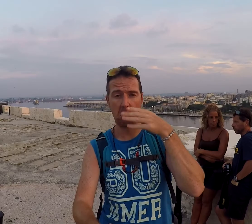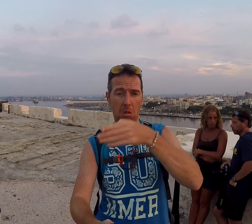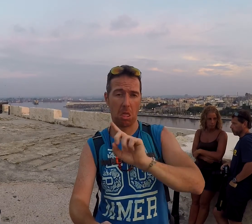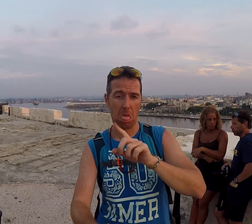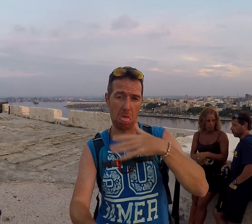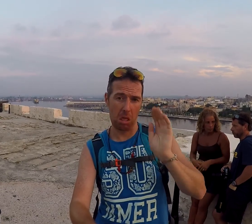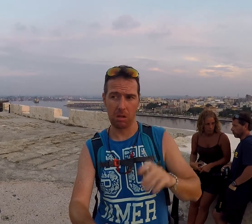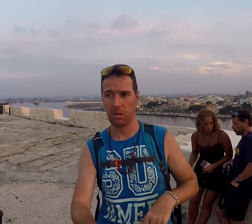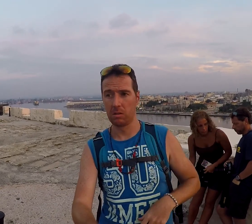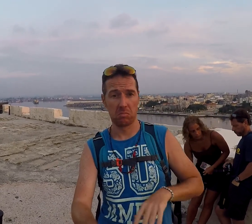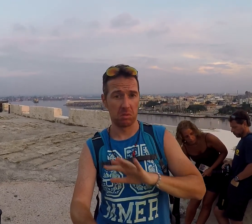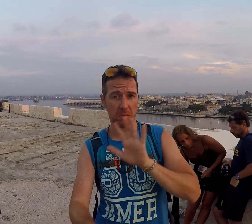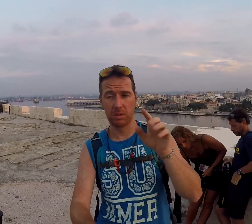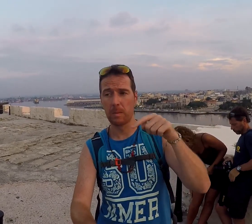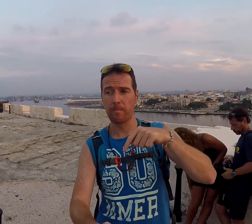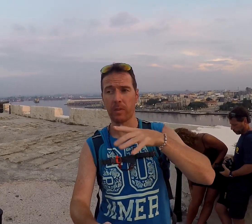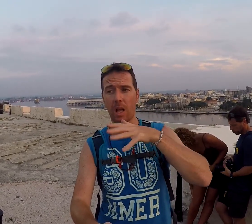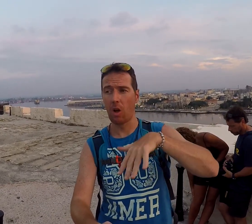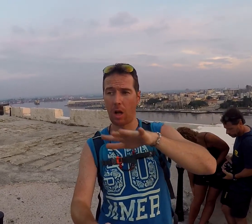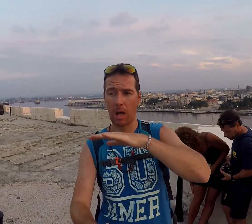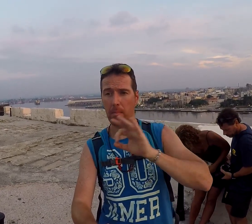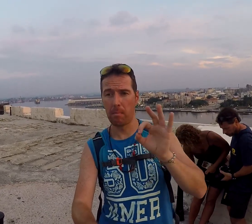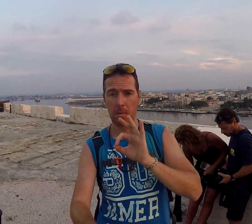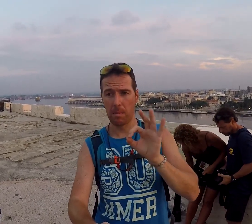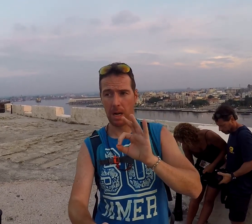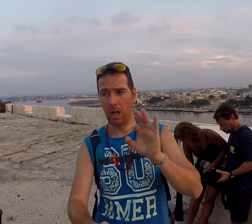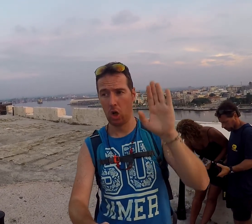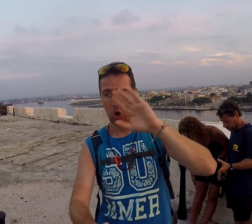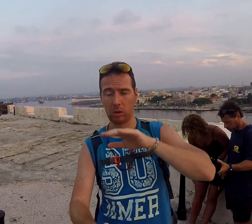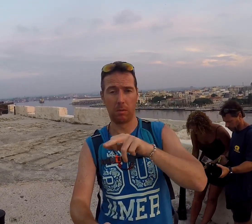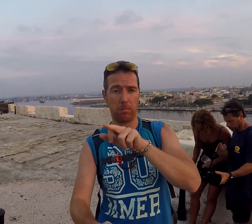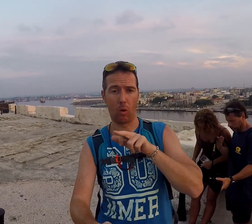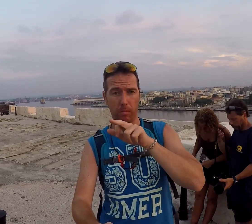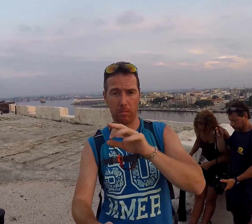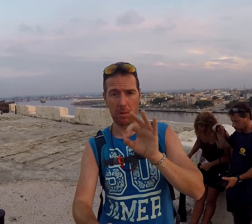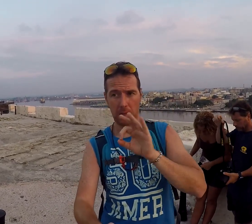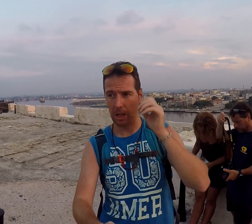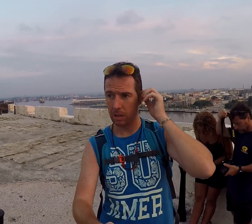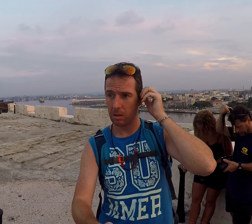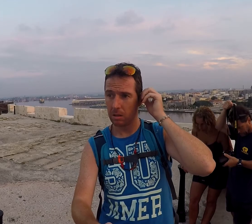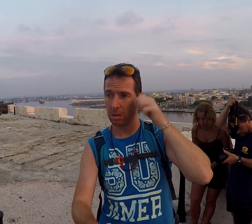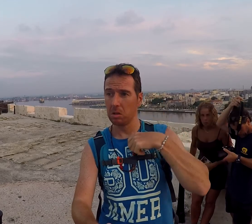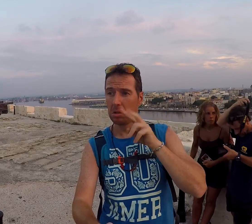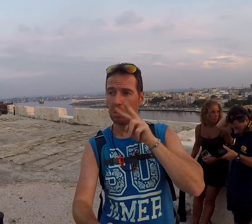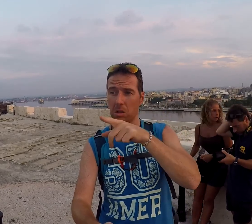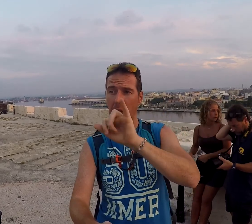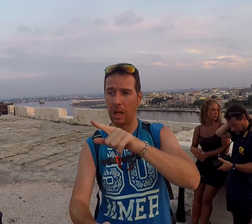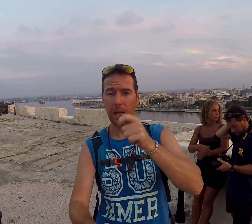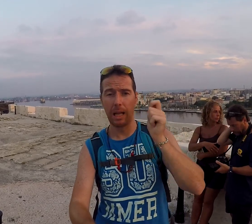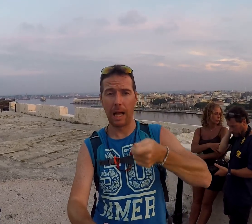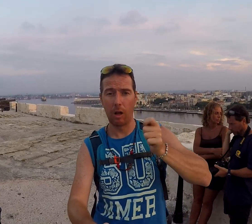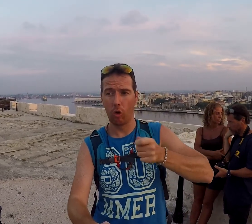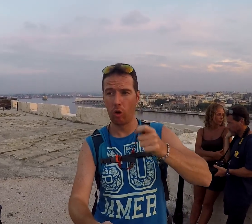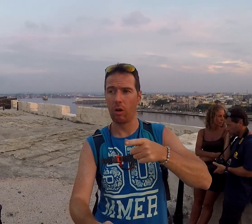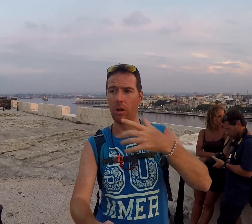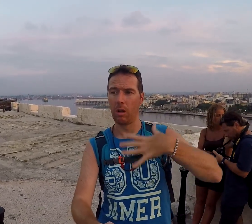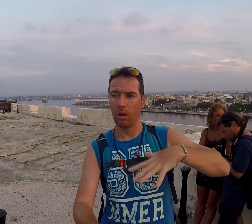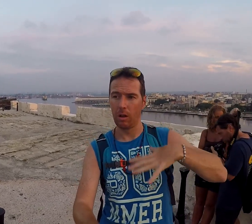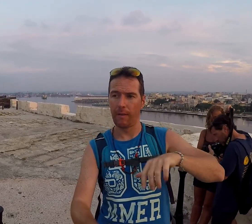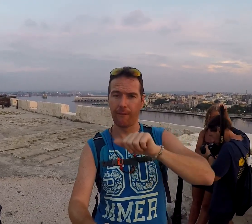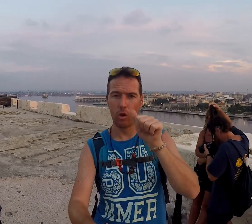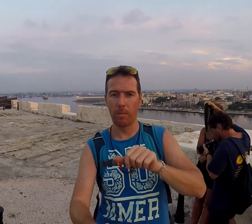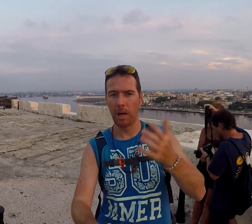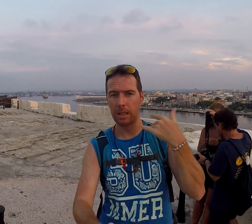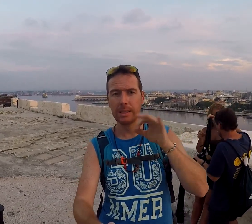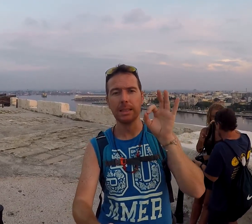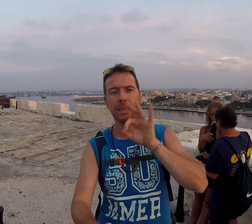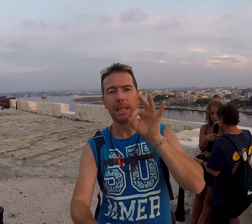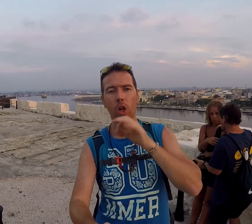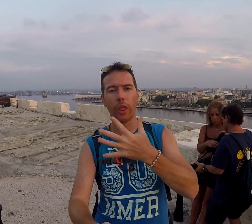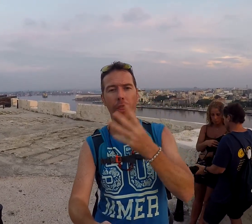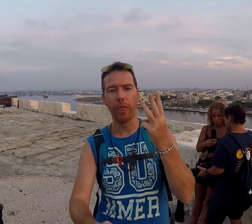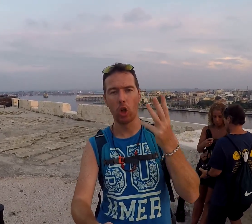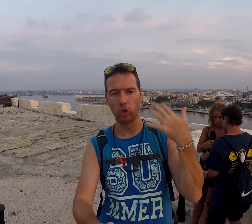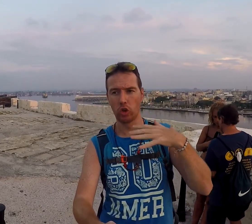No voy a ir. Se están preparando para el cañonazo de esta noche y veo que hay carros y hombres con vestimenta del siglo XVIII